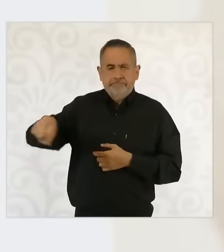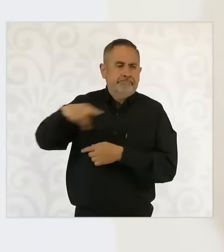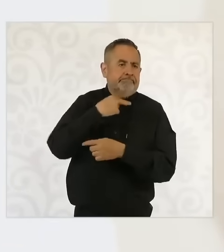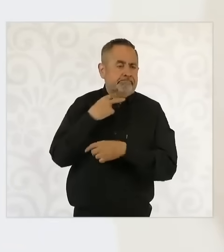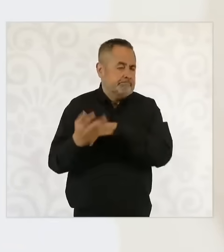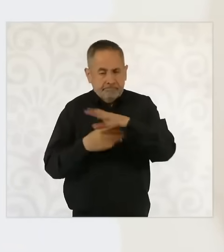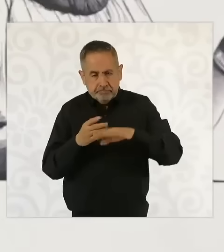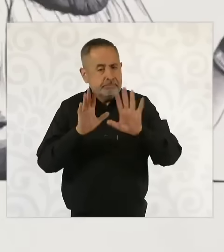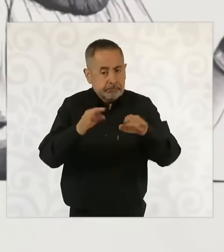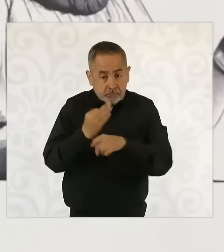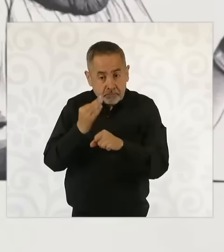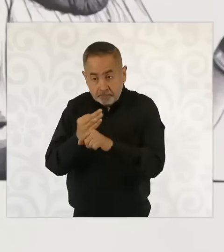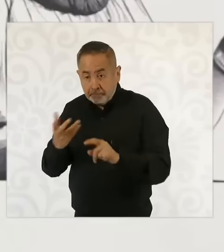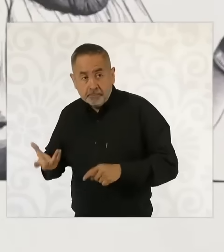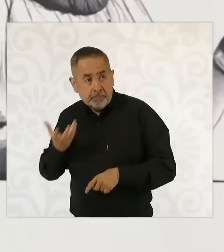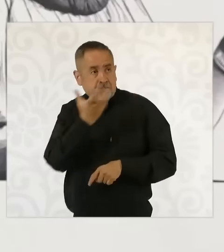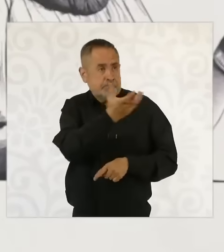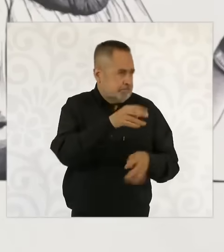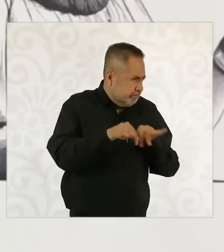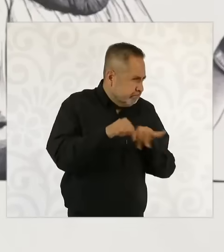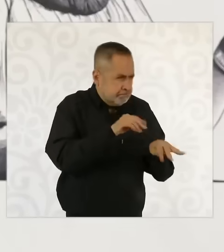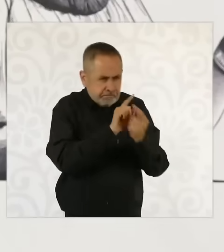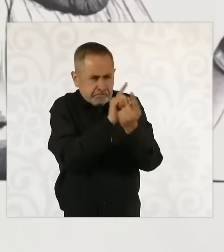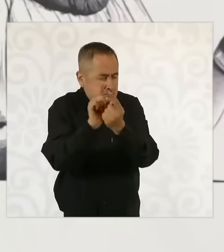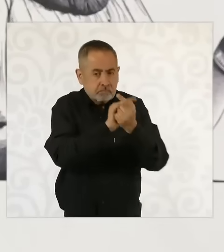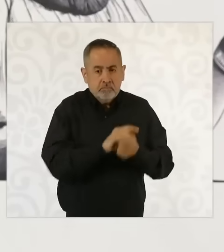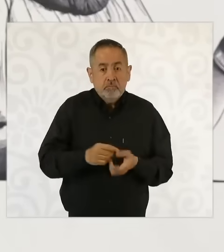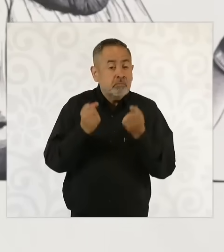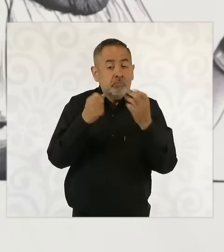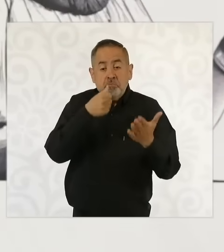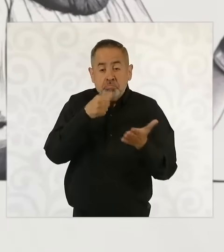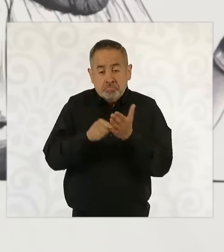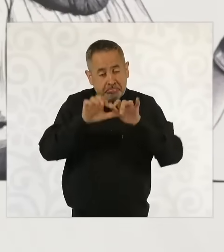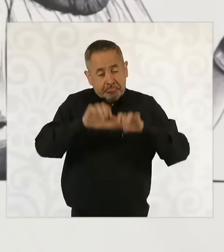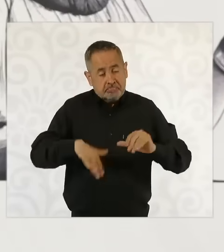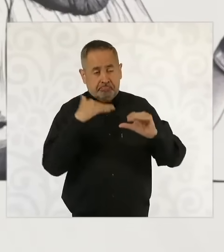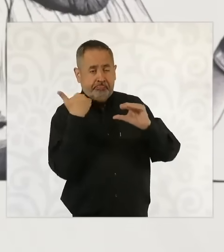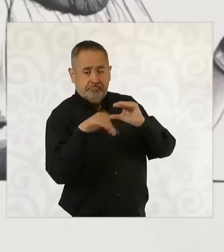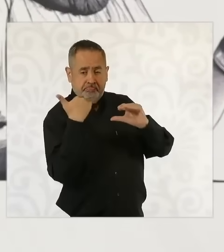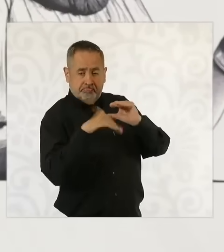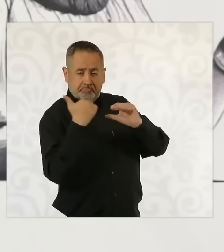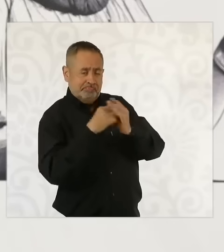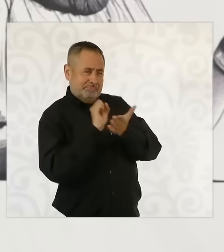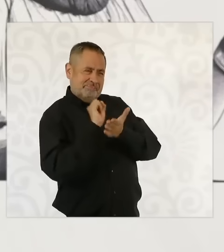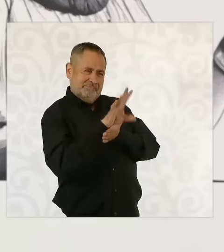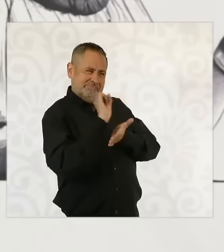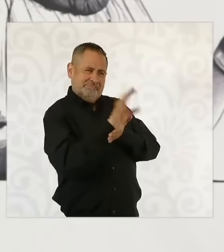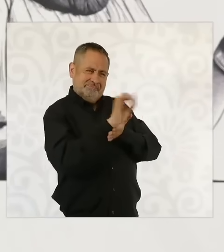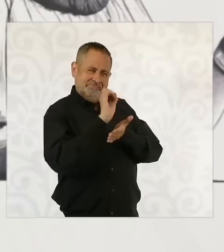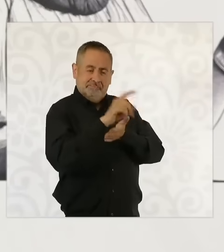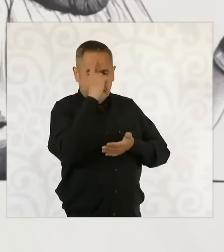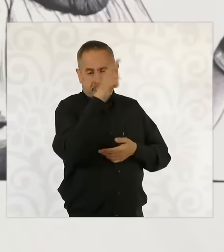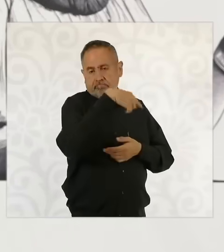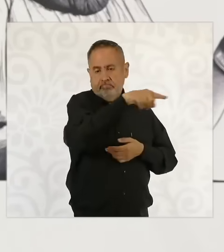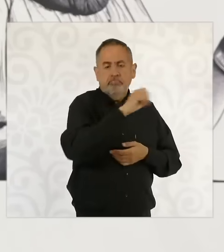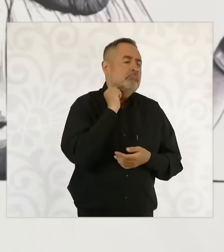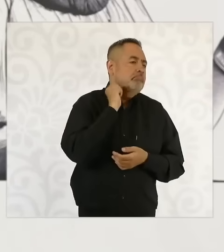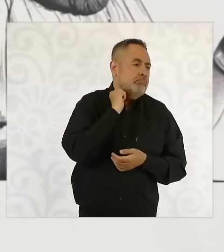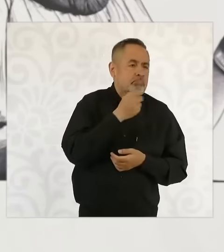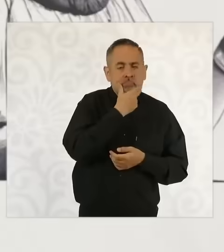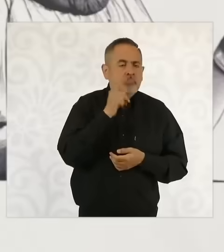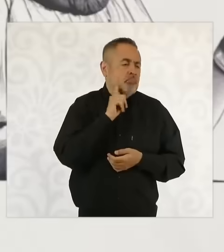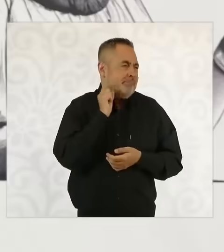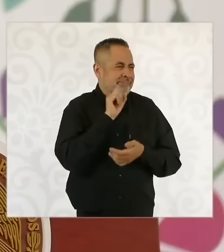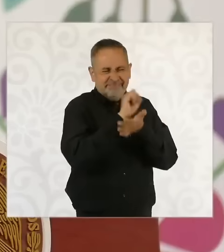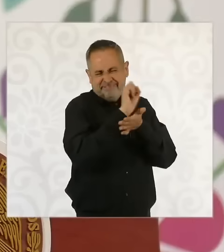están trabajando allá eh ha habido muchas cartas de paisanos a sus senadores senadoras para también